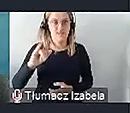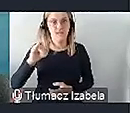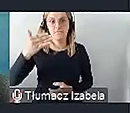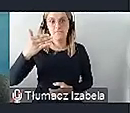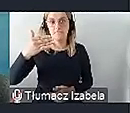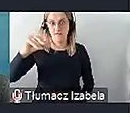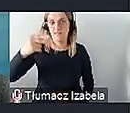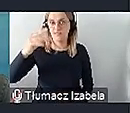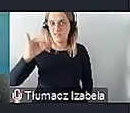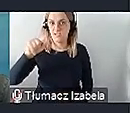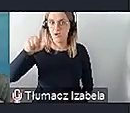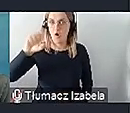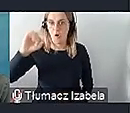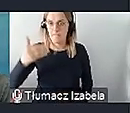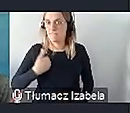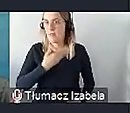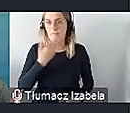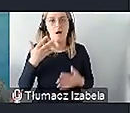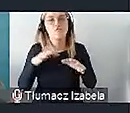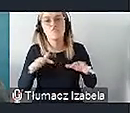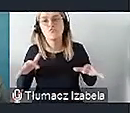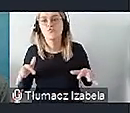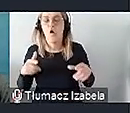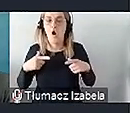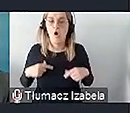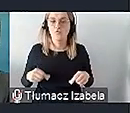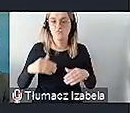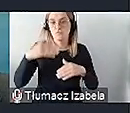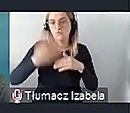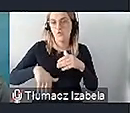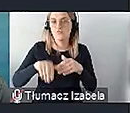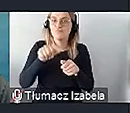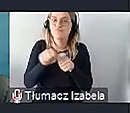Nie mamy wielu osób, które skończyły karierę w przedszkolu. Bardzo się cieszę.